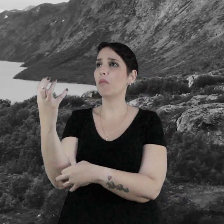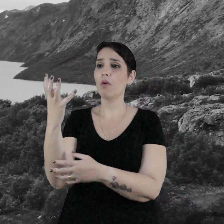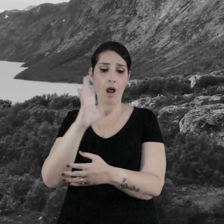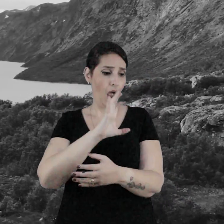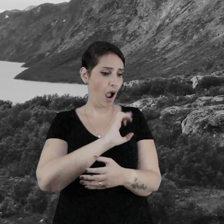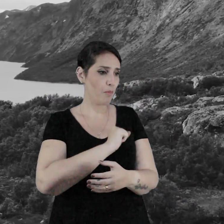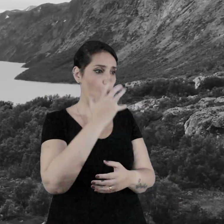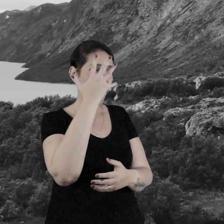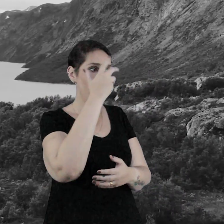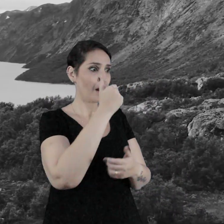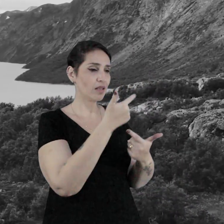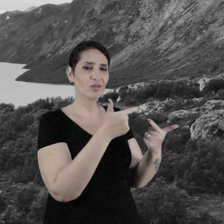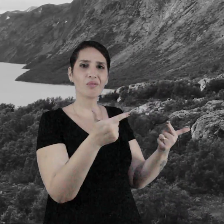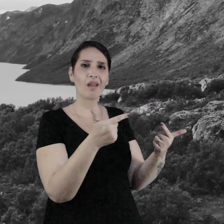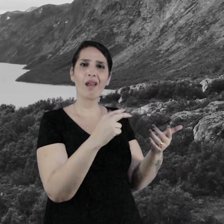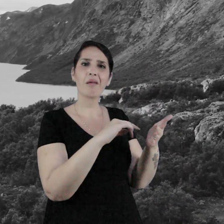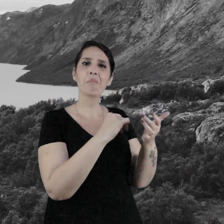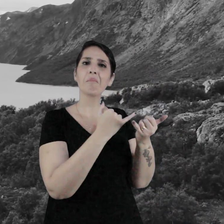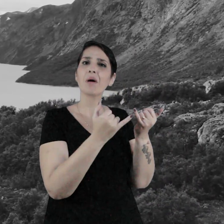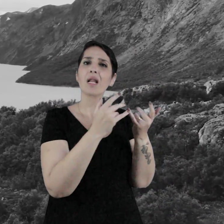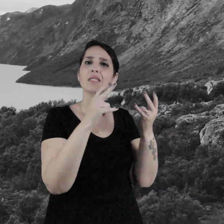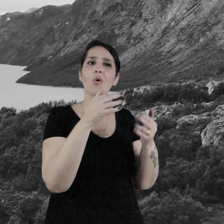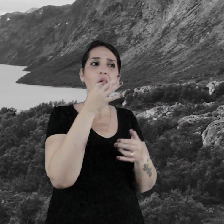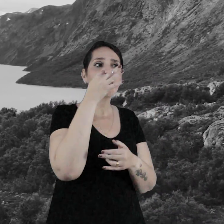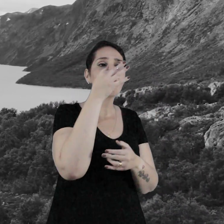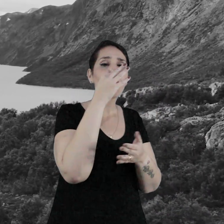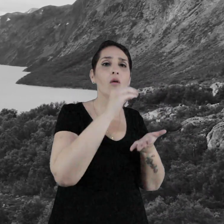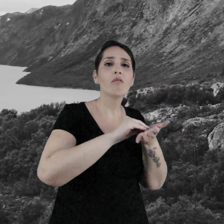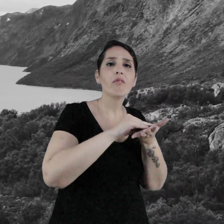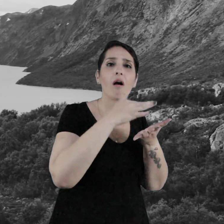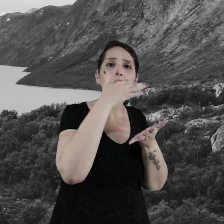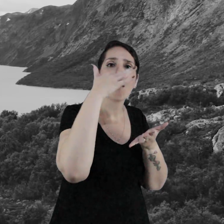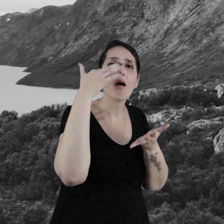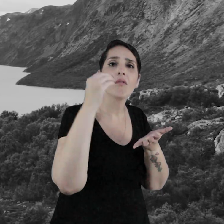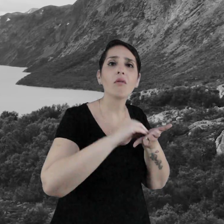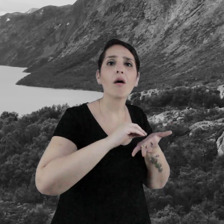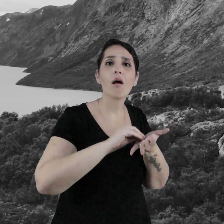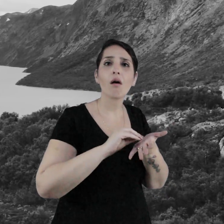E um amor sem beleza é como flores sem perfume.